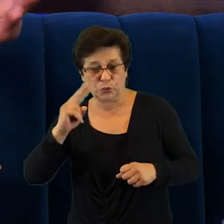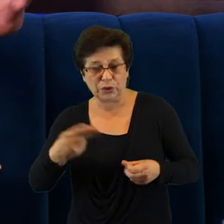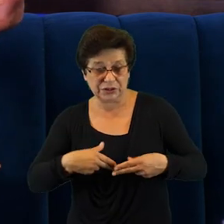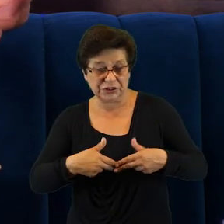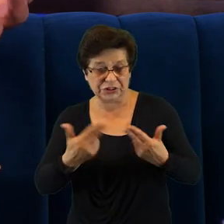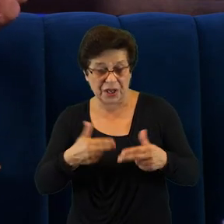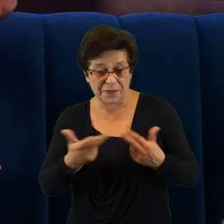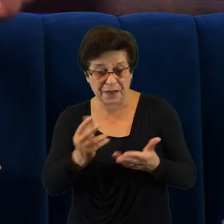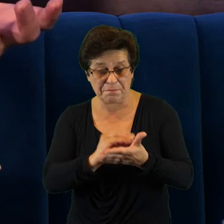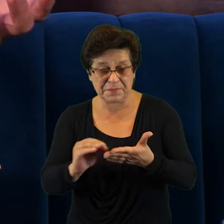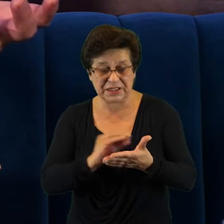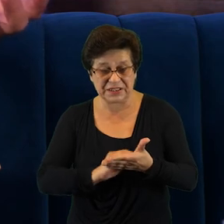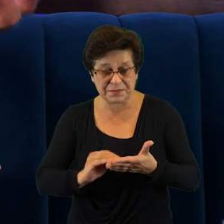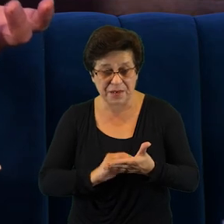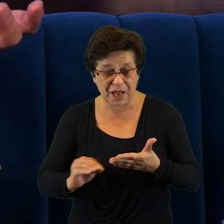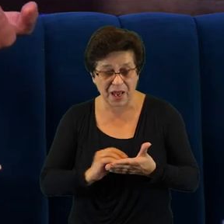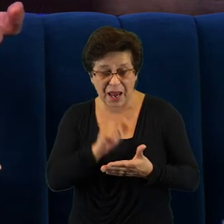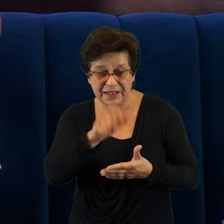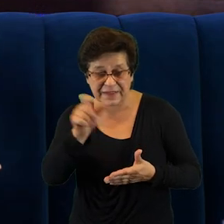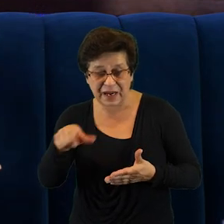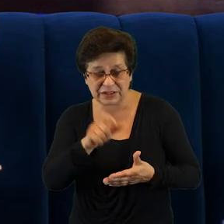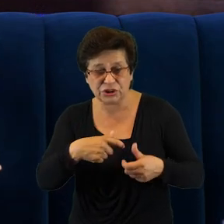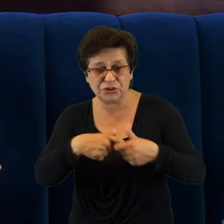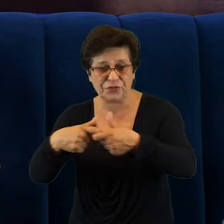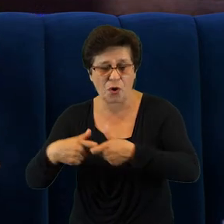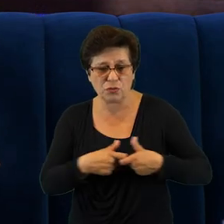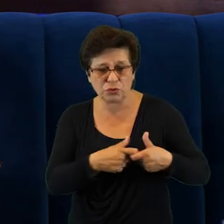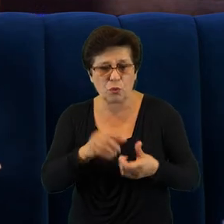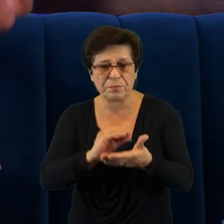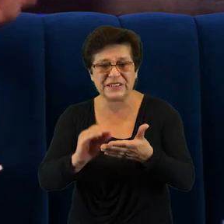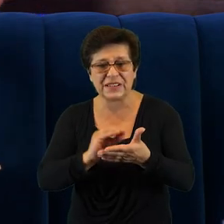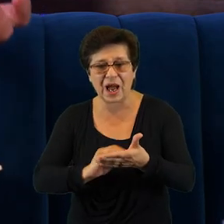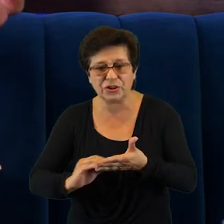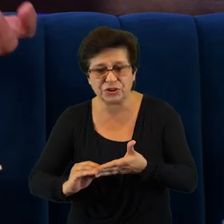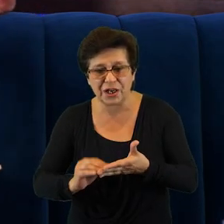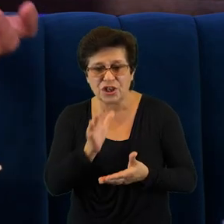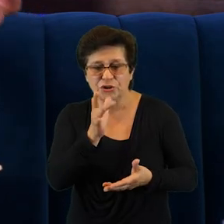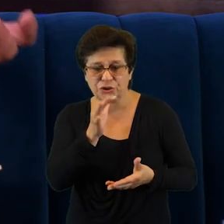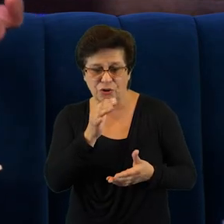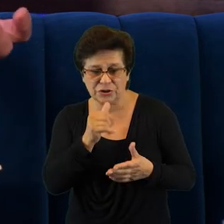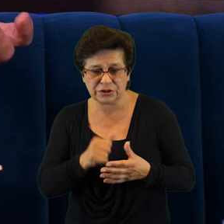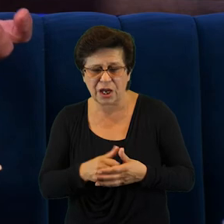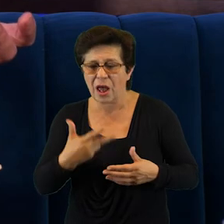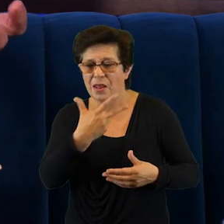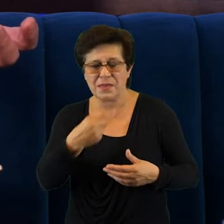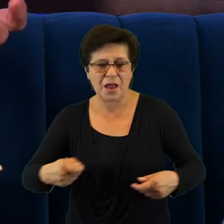W piśmie literackim w Związku Pisarzy Hebrajskich ostrzegli pisarzy, żeby nie współpracować z tym Bormanem,